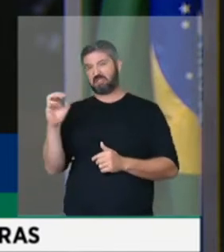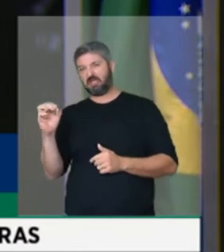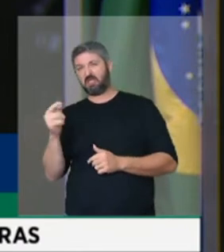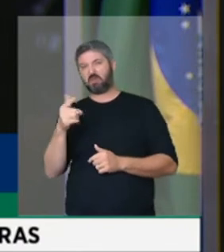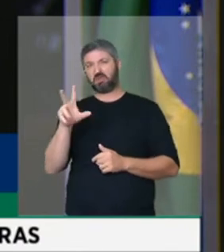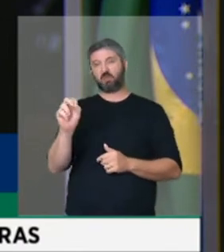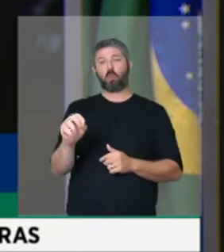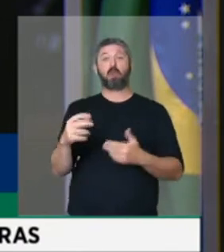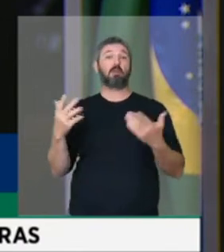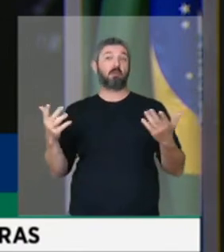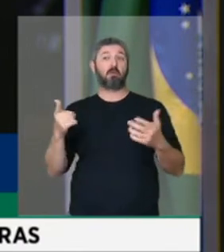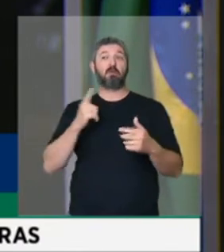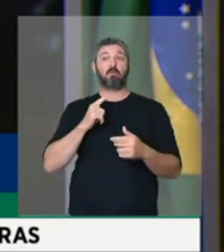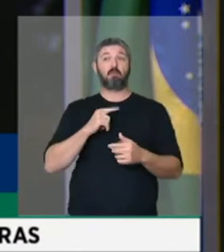NÃO SERÃO MAIS DE UM BILHÃO PORQUE NÓS NÃO PAGAREMOS